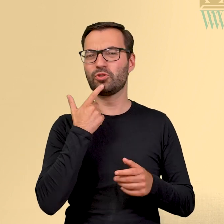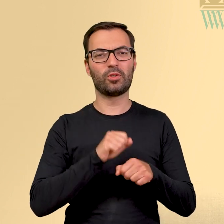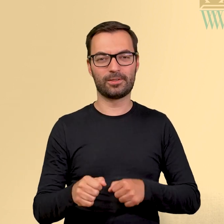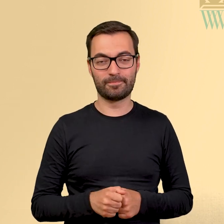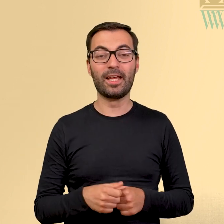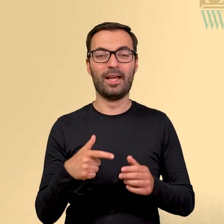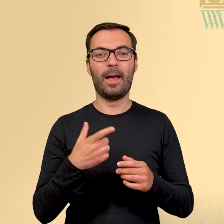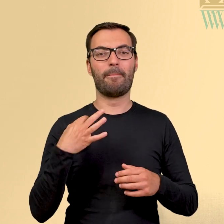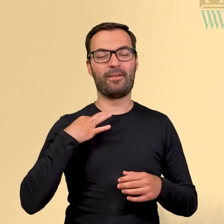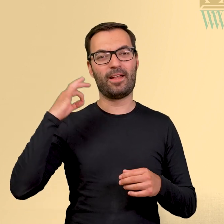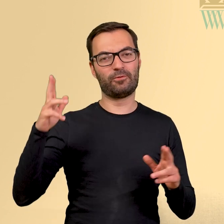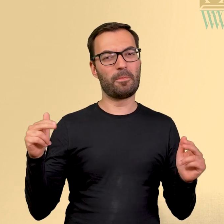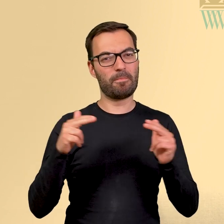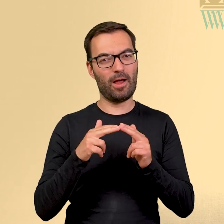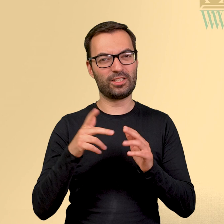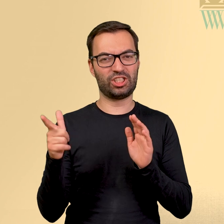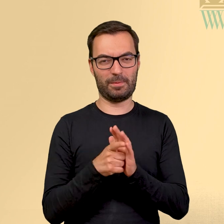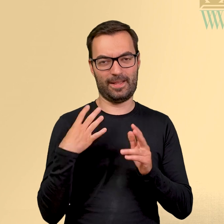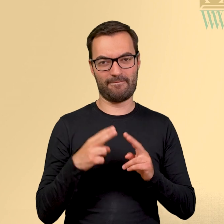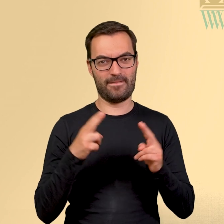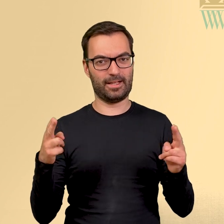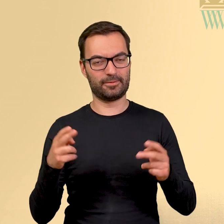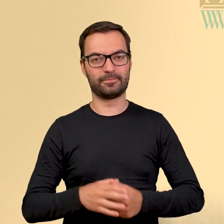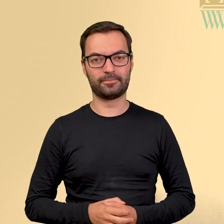to XVII-wieczna prywatna rezydencja królewska.